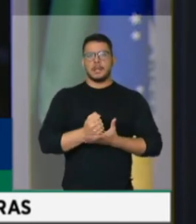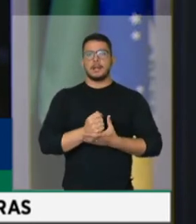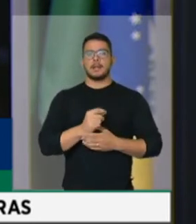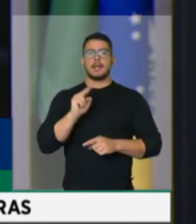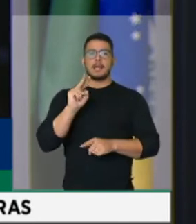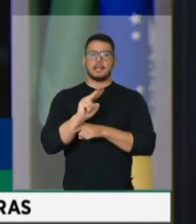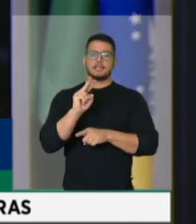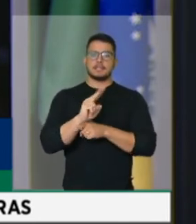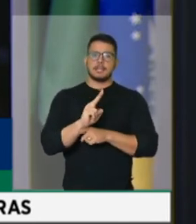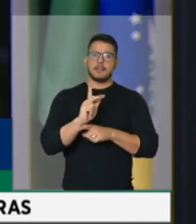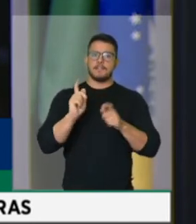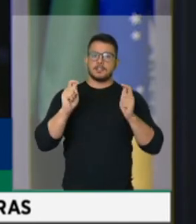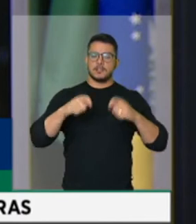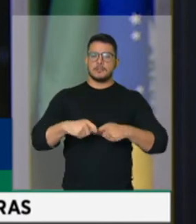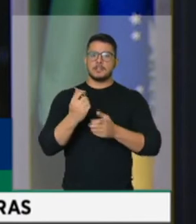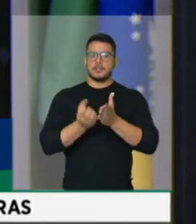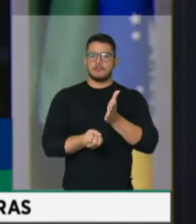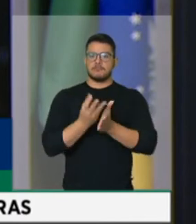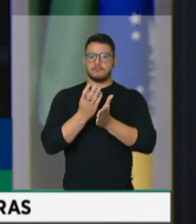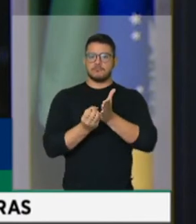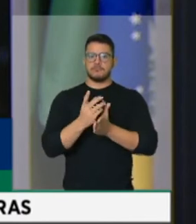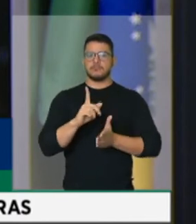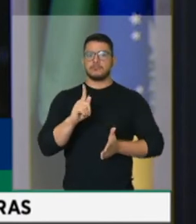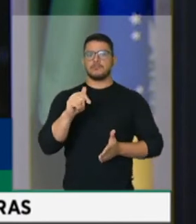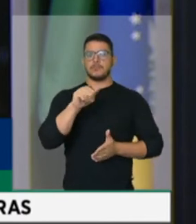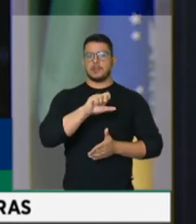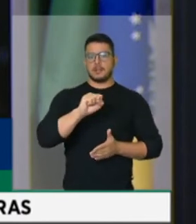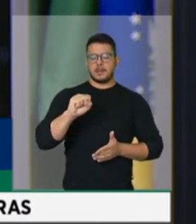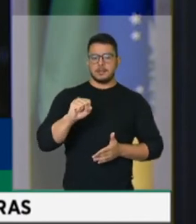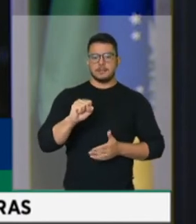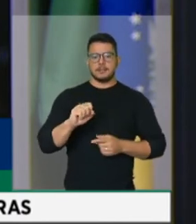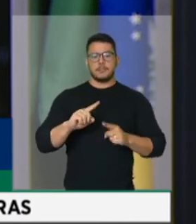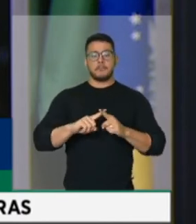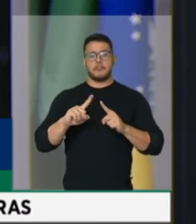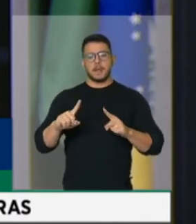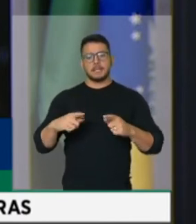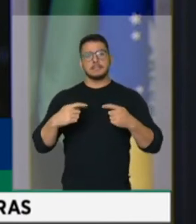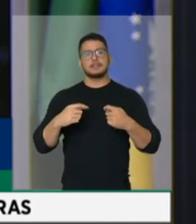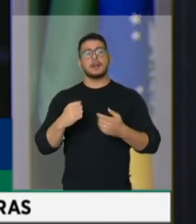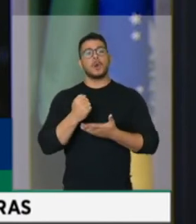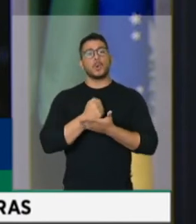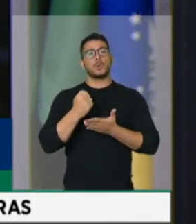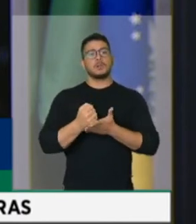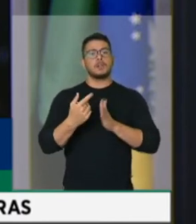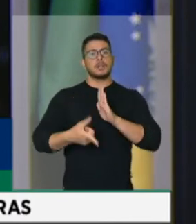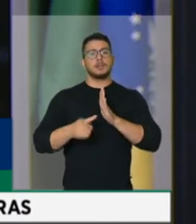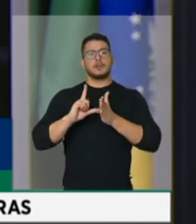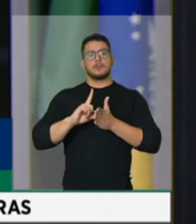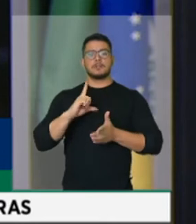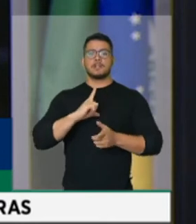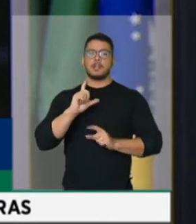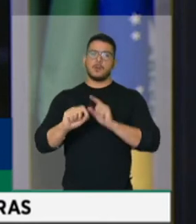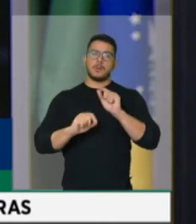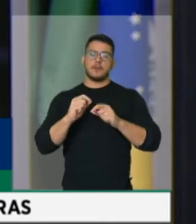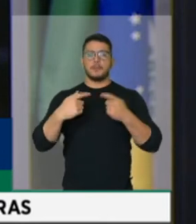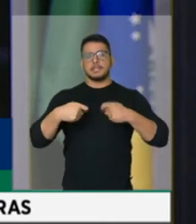MANIFESTAREMOS SOBRE ELA NESTE PARECER. APÓS AMPLO DIÁLOGO COM LÍDERES PARTIDÁRIOS, OPTAMOS POR MANTER A OBRIGATORIEDADE DE CONTRATAÇÃO DE RESERVA DE